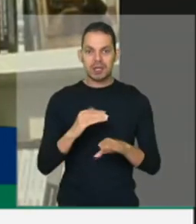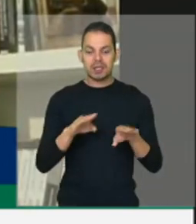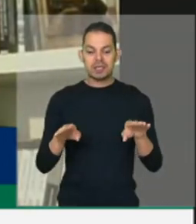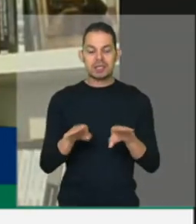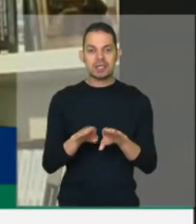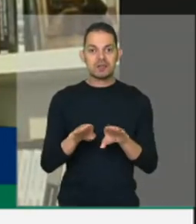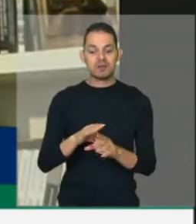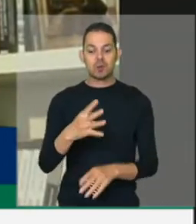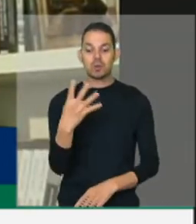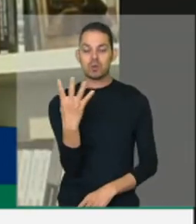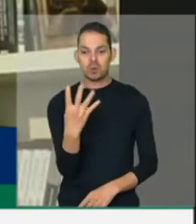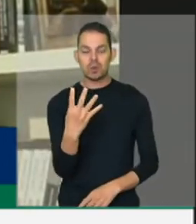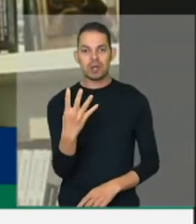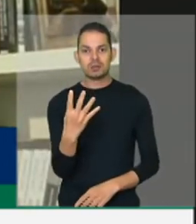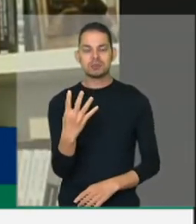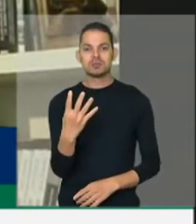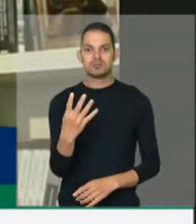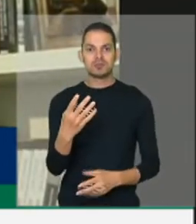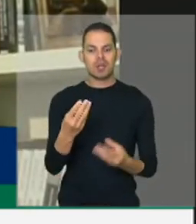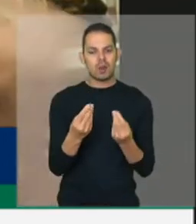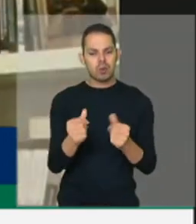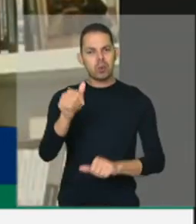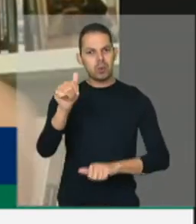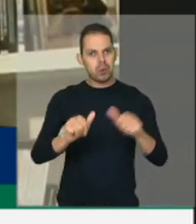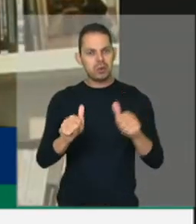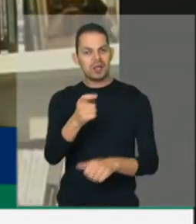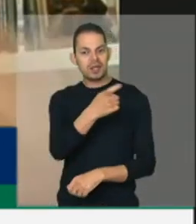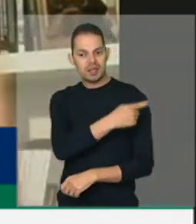PADRÃO DE QUALIDADE PARA A VACINA ESTA CÂMARA, E NÓS AVISAMOS ONTEM, APROVOU A LEI